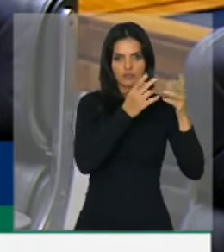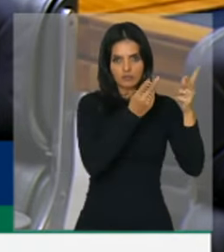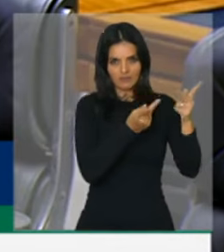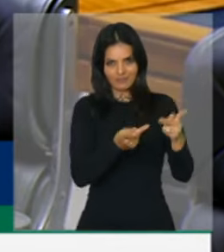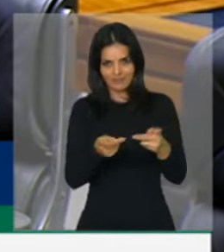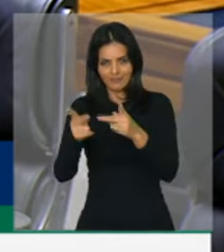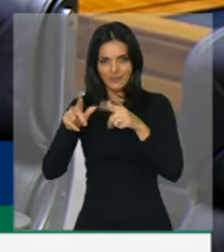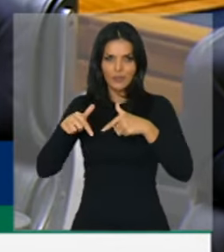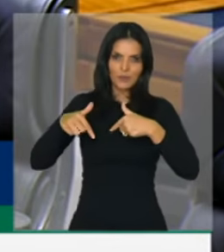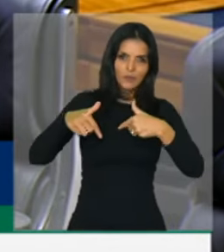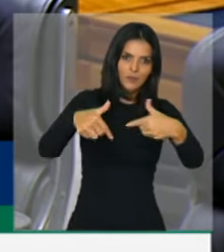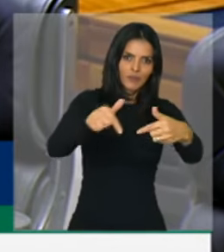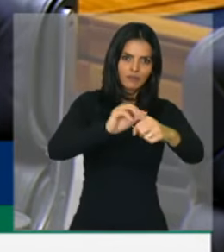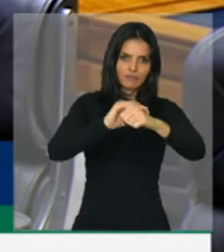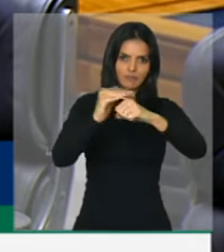INÍCIO DO ANO PASSADO, EU